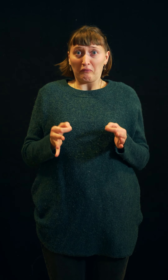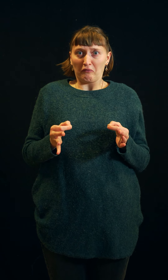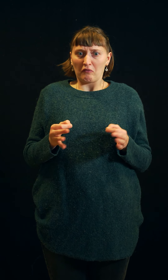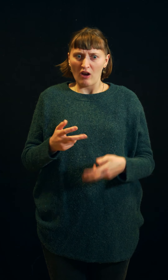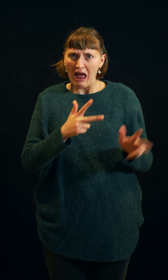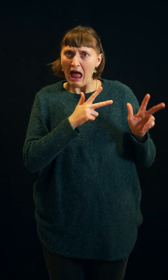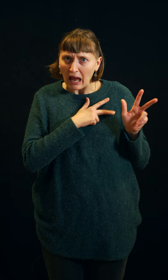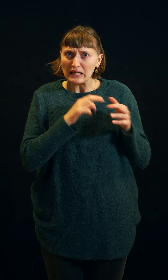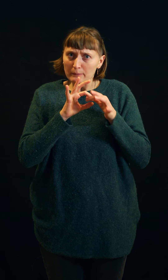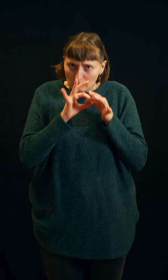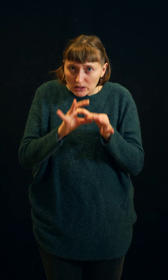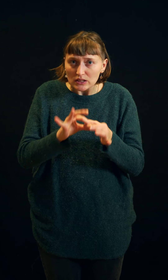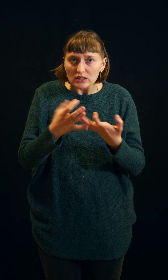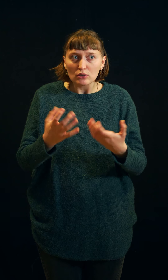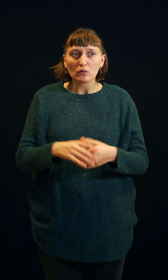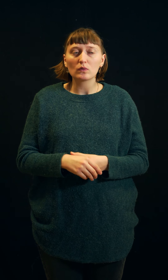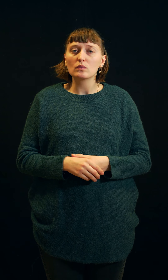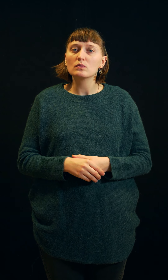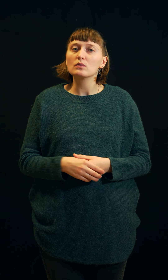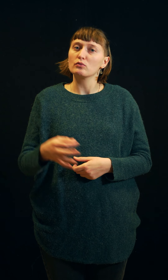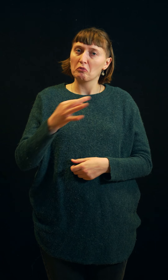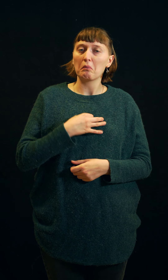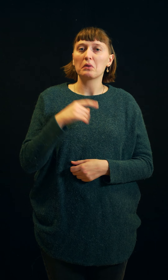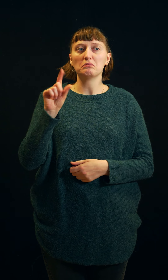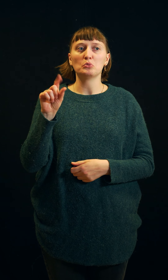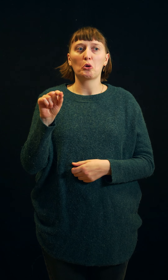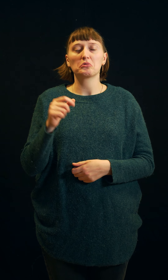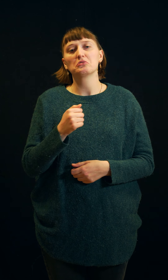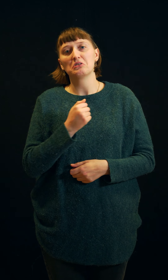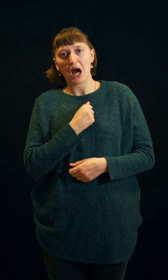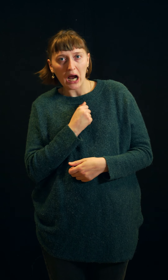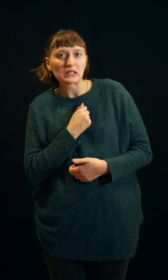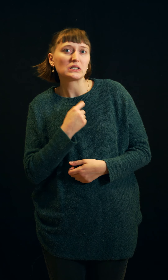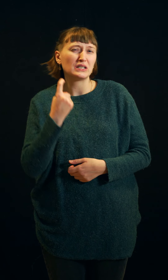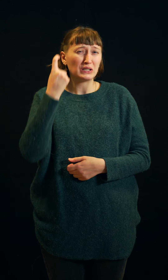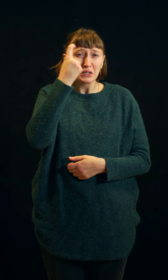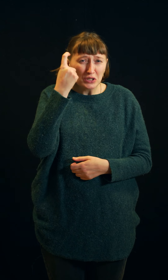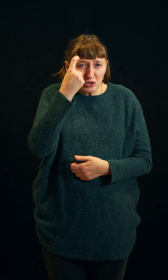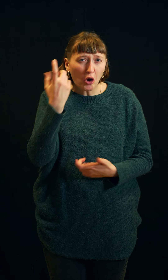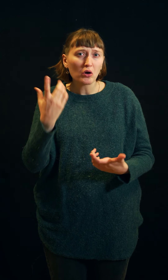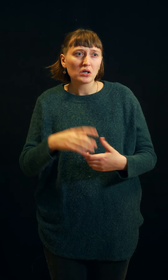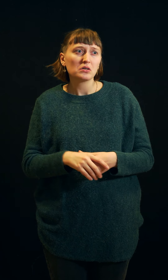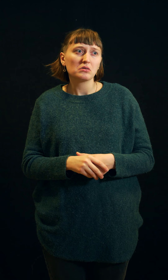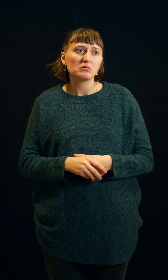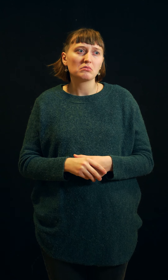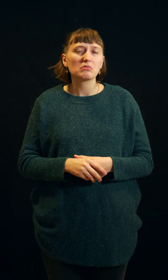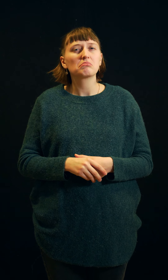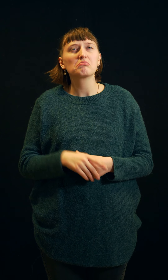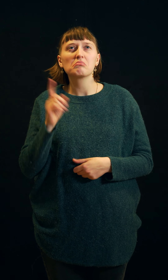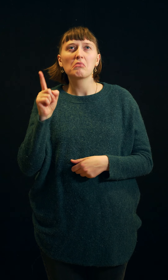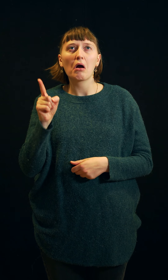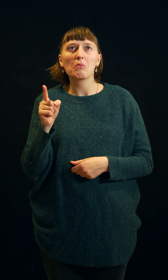Weil sich das auf einmal alles so ernst anfühlt.